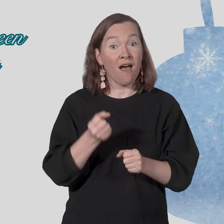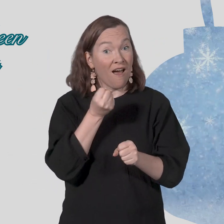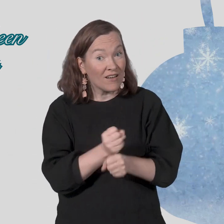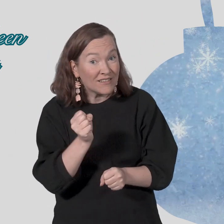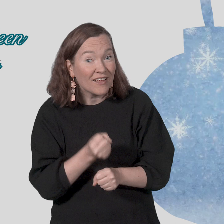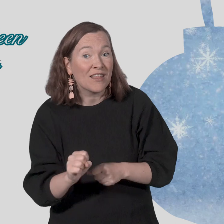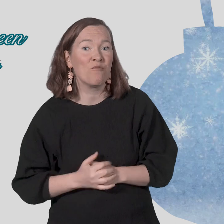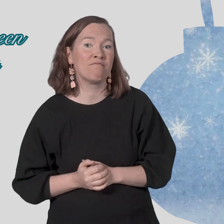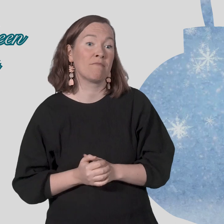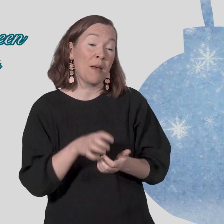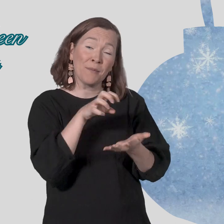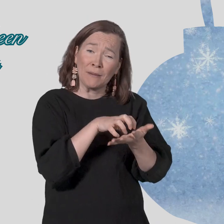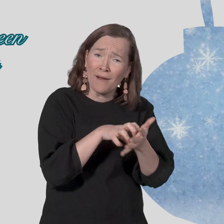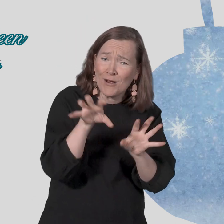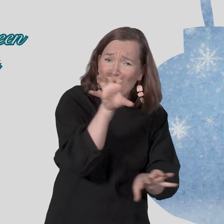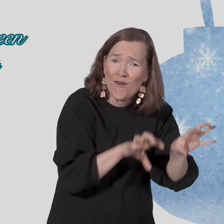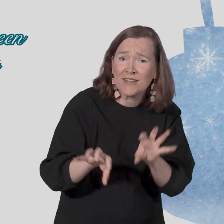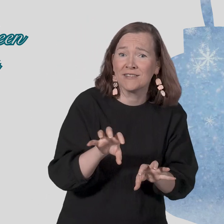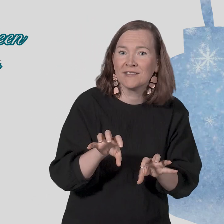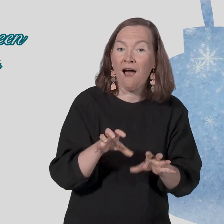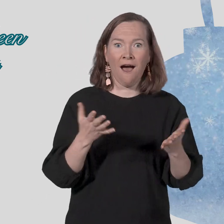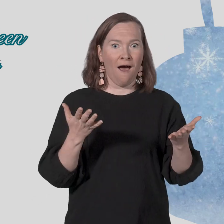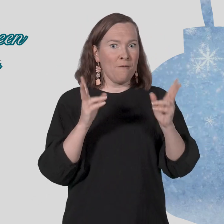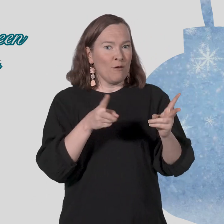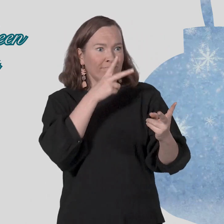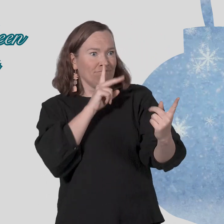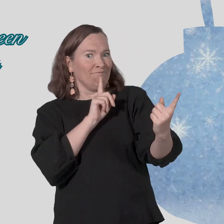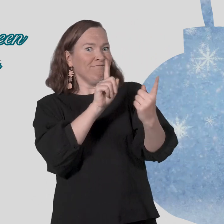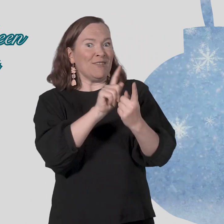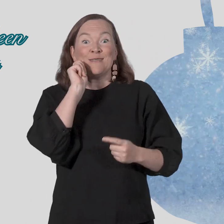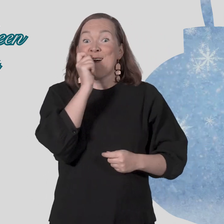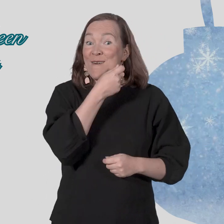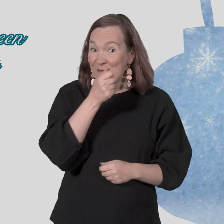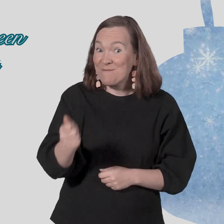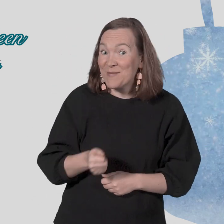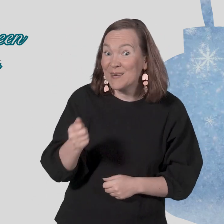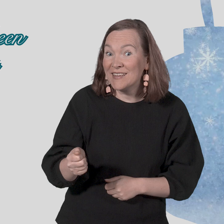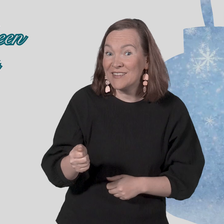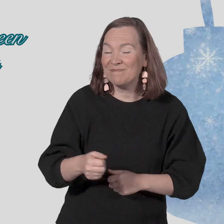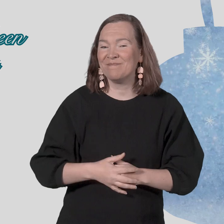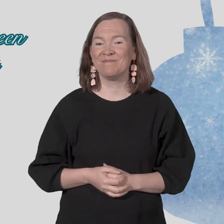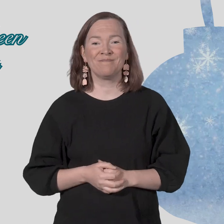askartelua, pipareiden koristelua, sekä tapaaminen joulupukin kanssa.